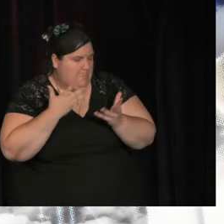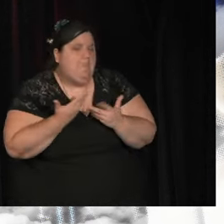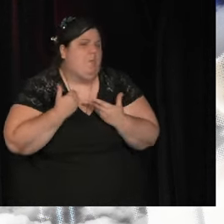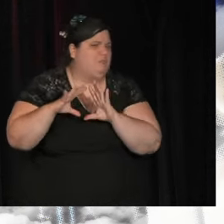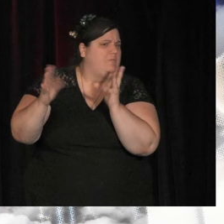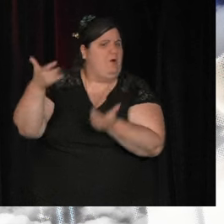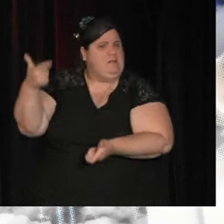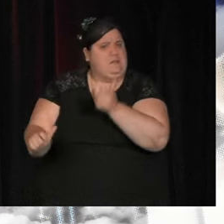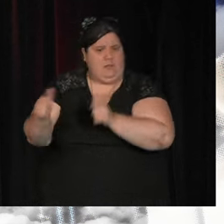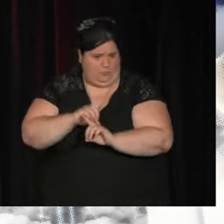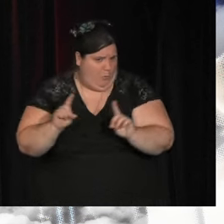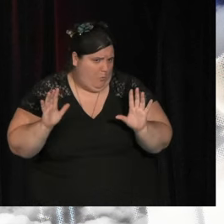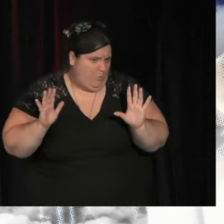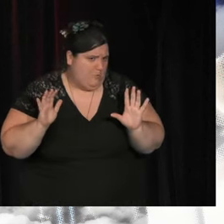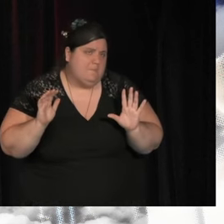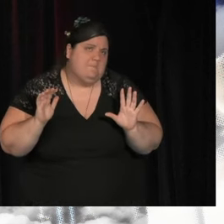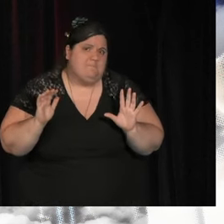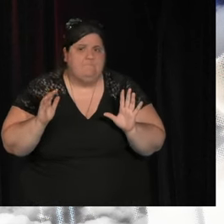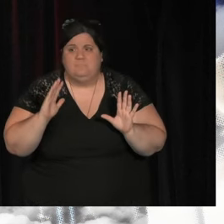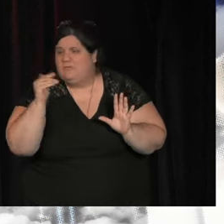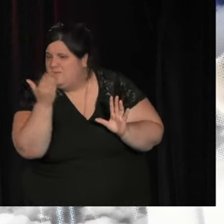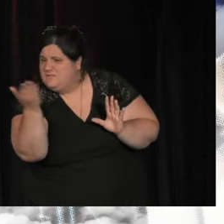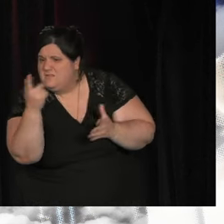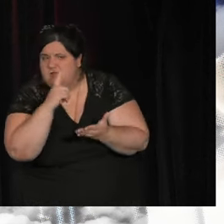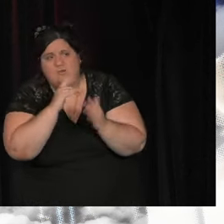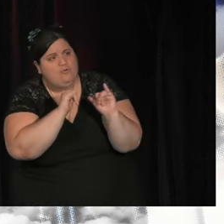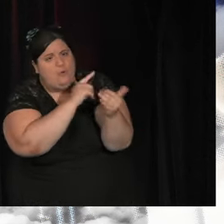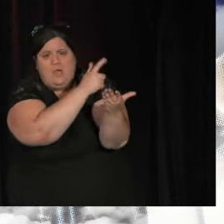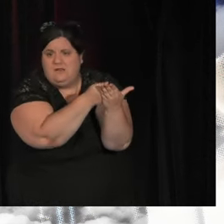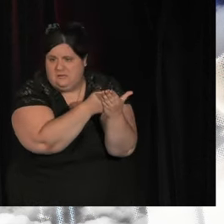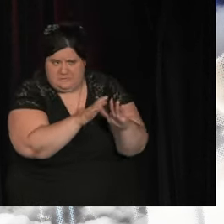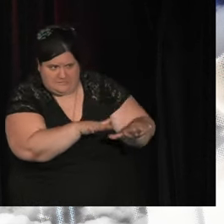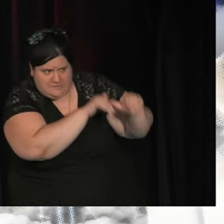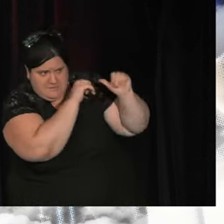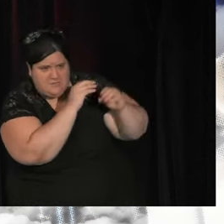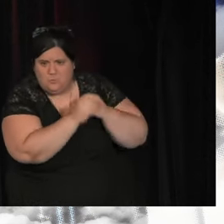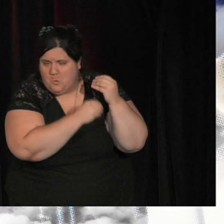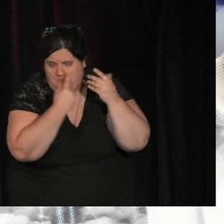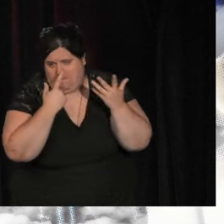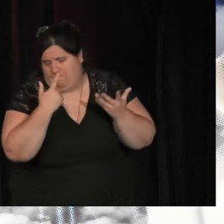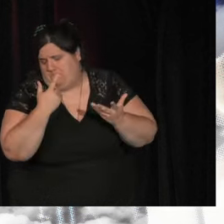donc ce n'est pas aussi simple que le côté "voté avec le porte-monnaie". Après, la phrase classique ou ce qu'on sait, c'est que la créativité